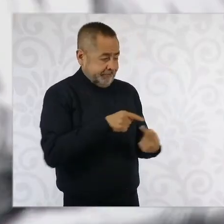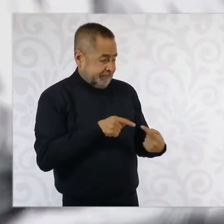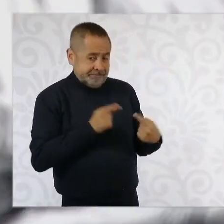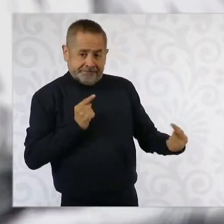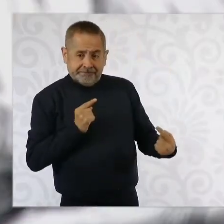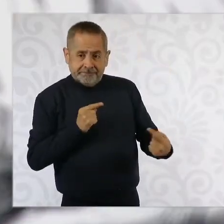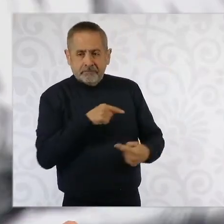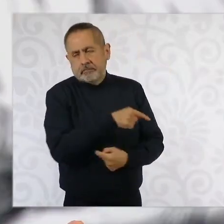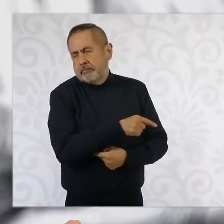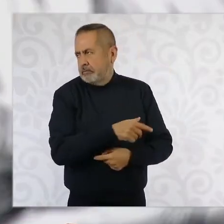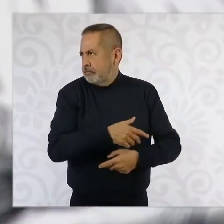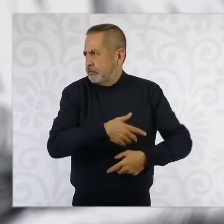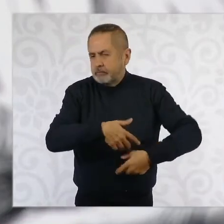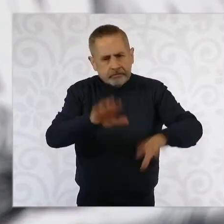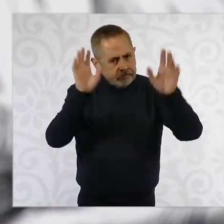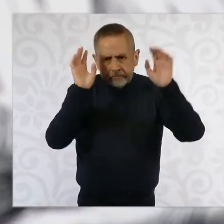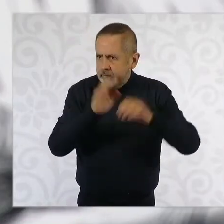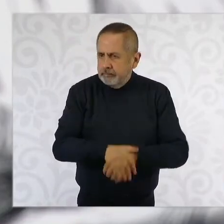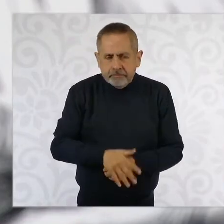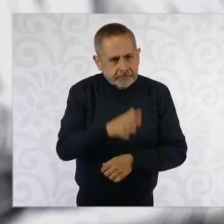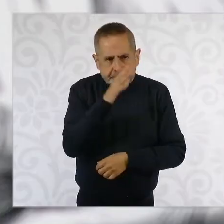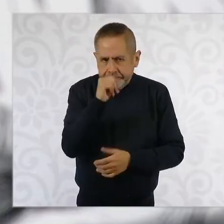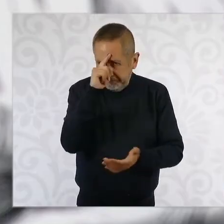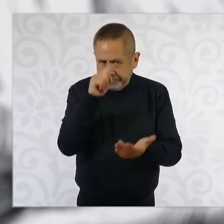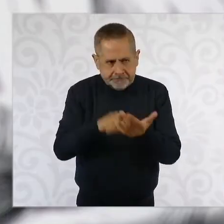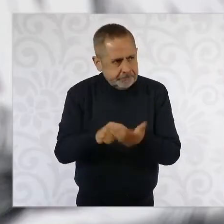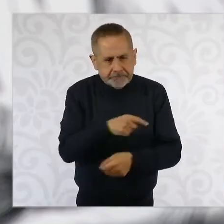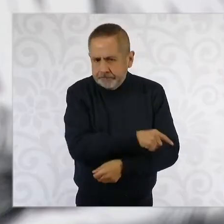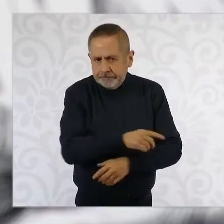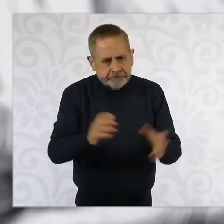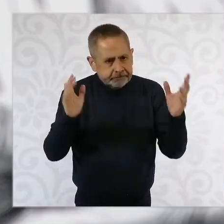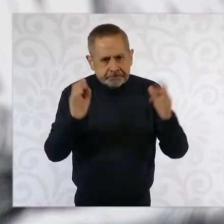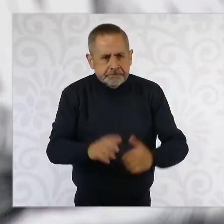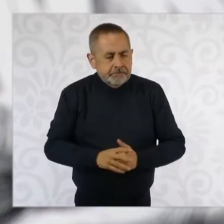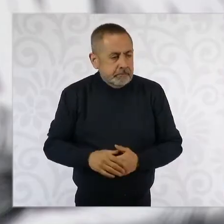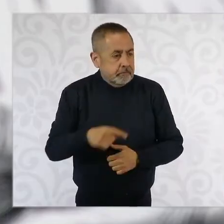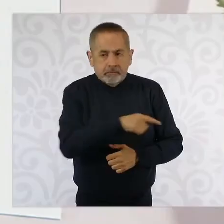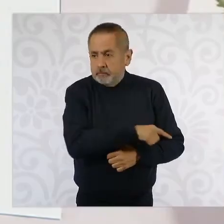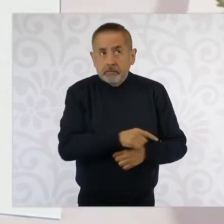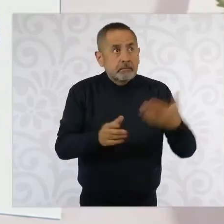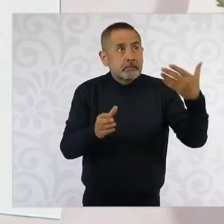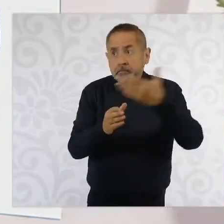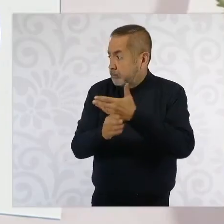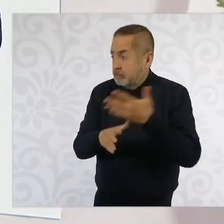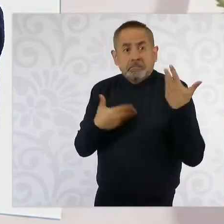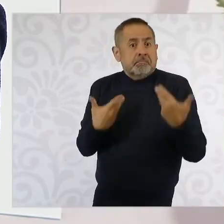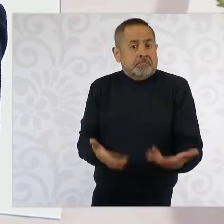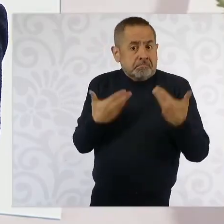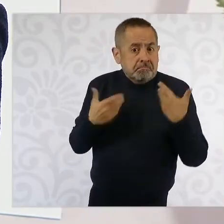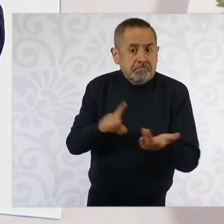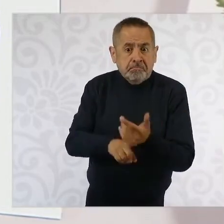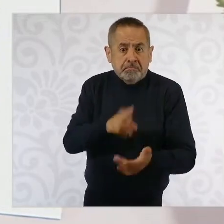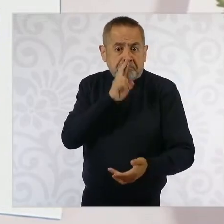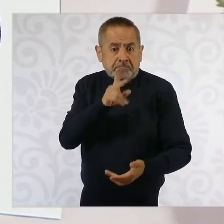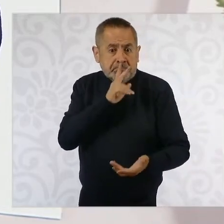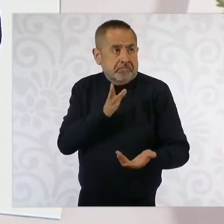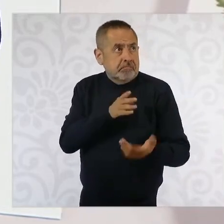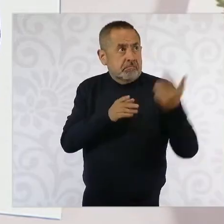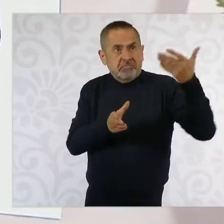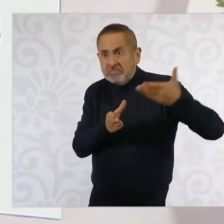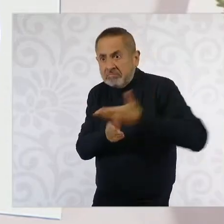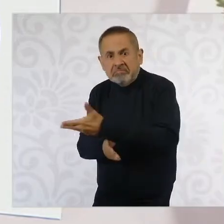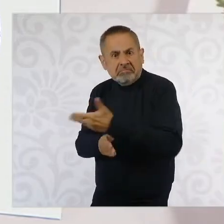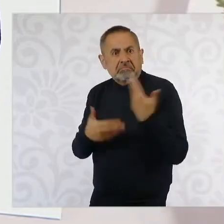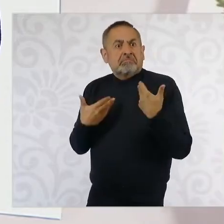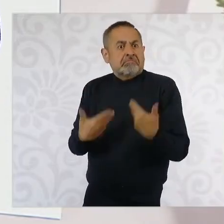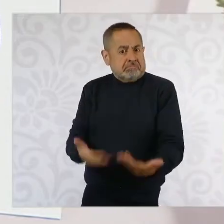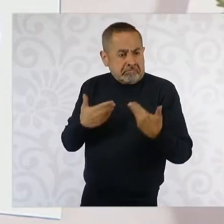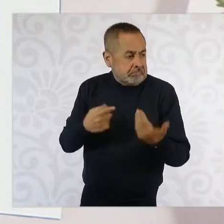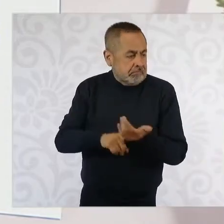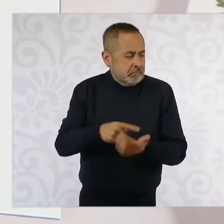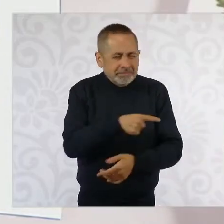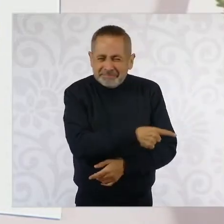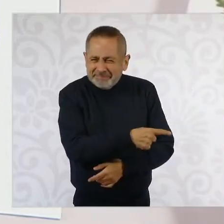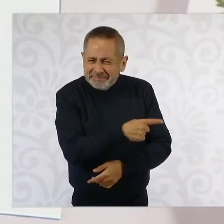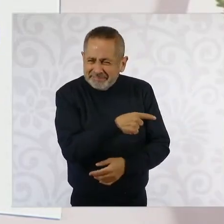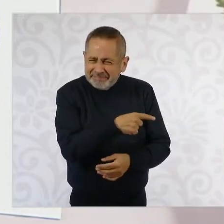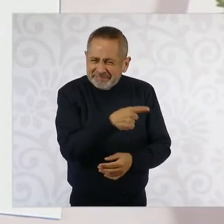increíble la verdad eh celebrando la intervención una intervención de Estados Unidos en México